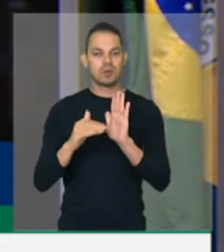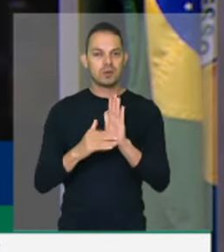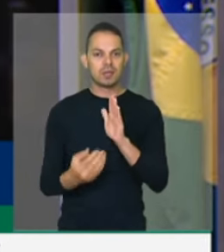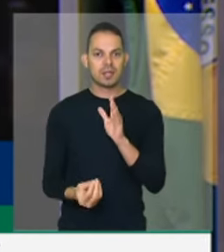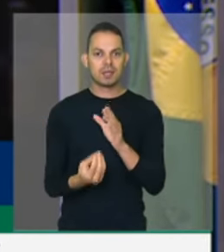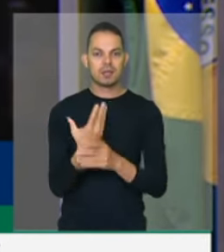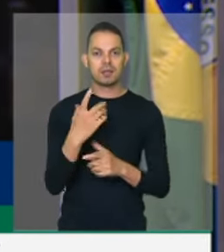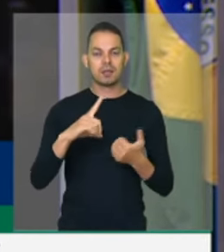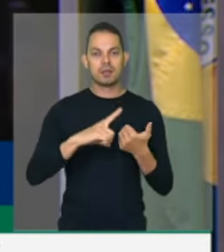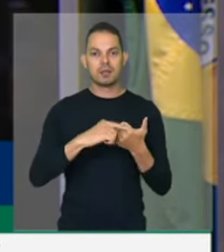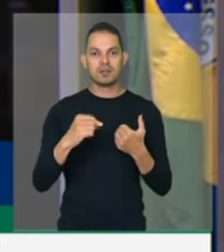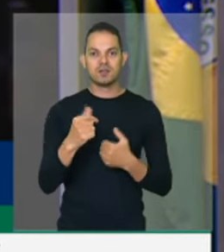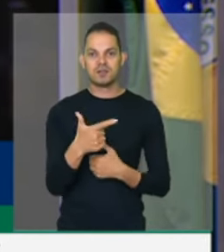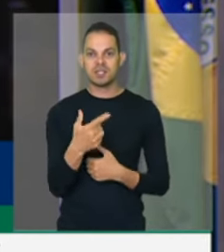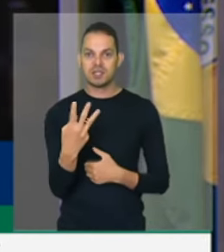23 A, DA LEI 12971/13, E DEMAIS EXIGÊNCIAS LEGAIS OU